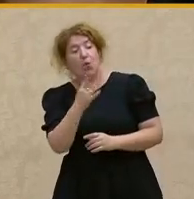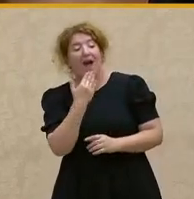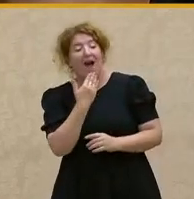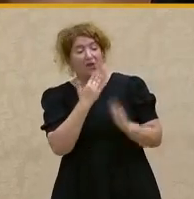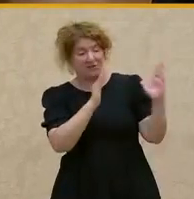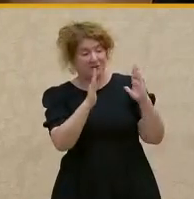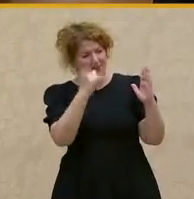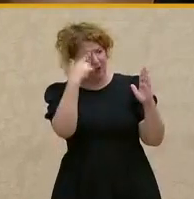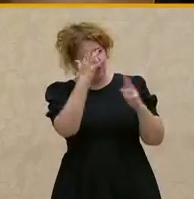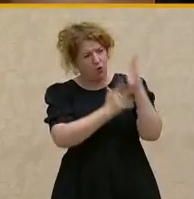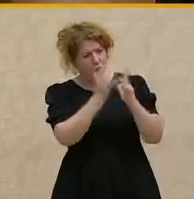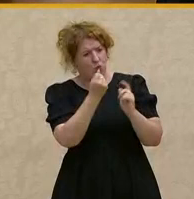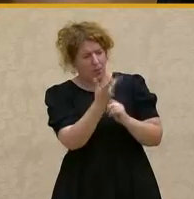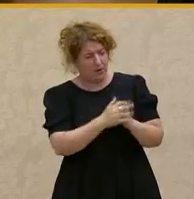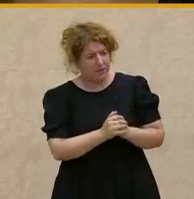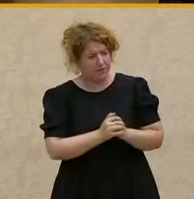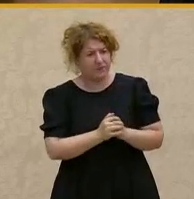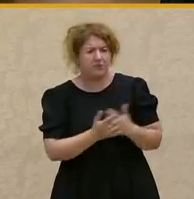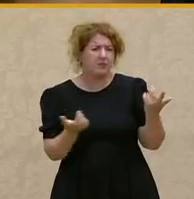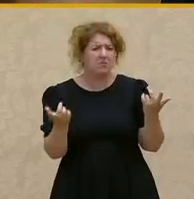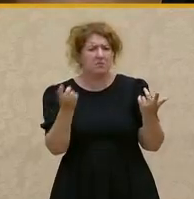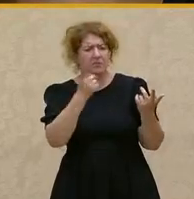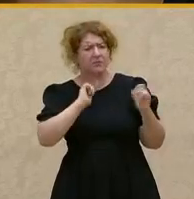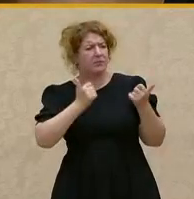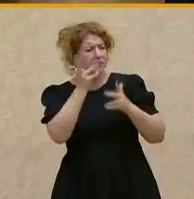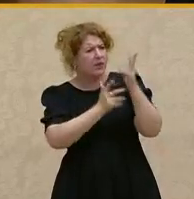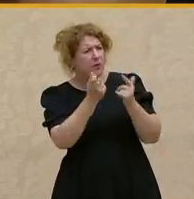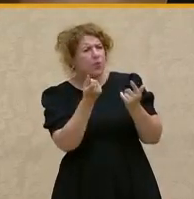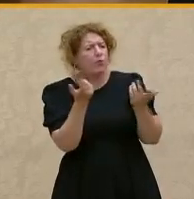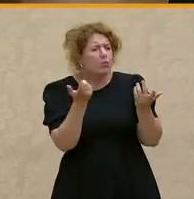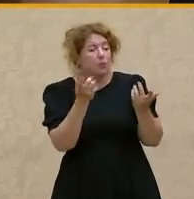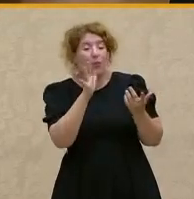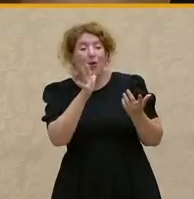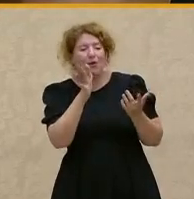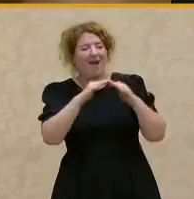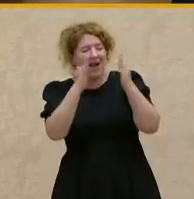Y este censo se hizo mediante encuestas a hogares y colegios.